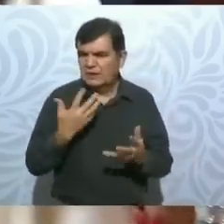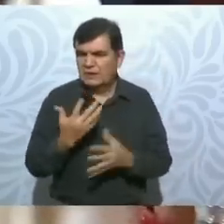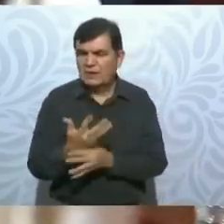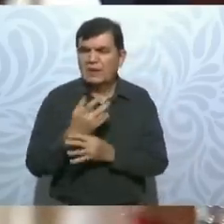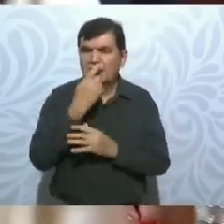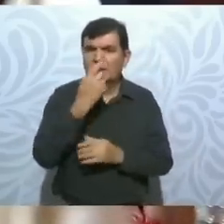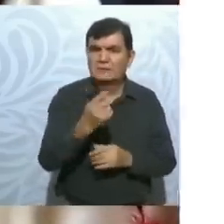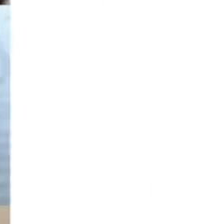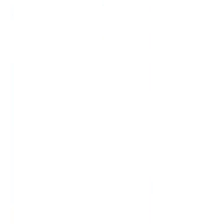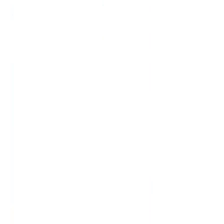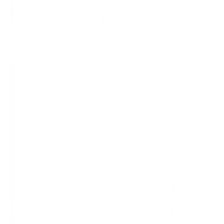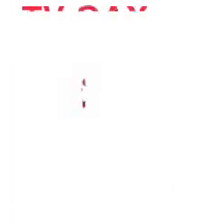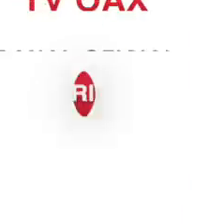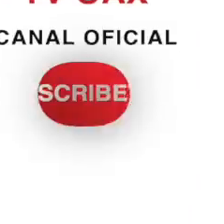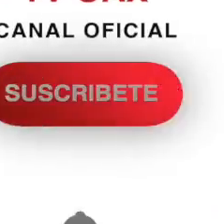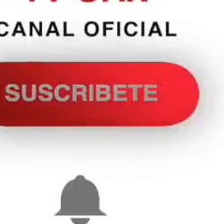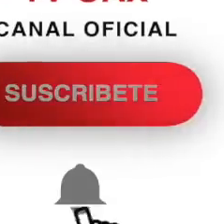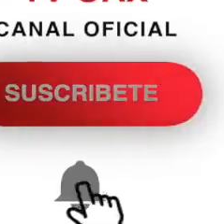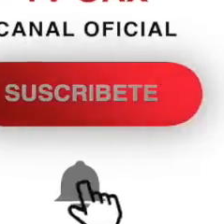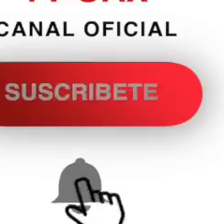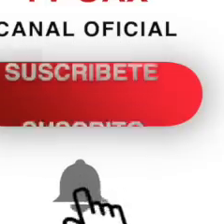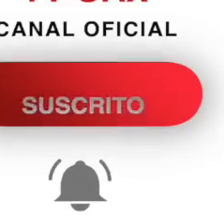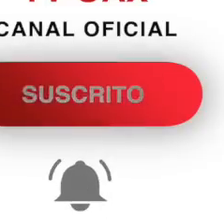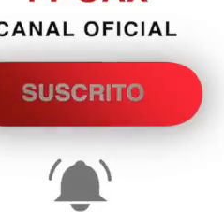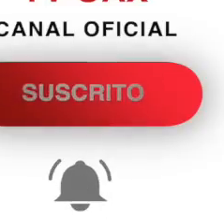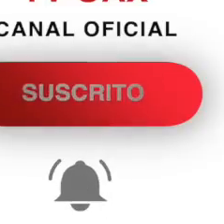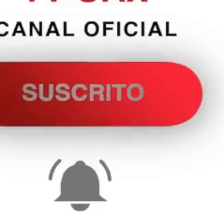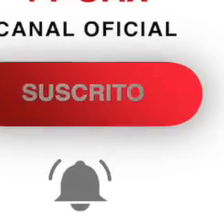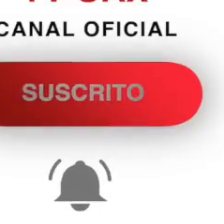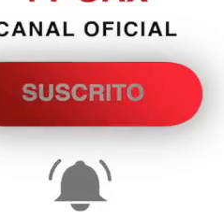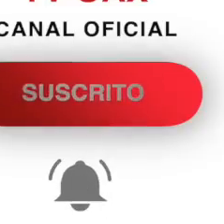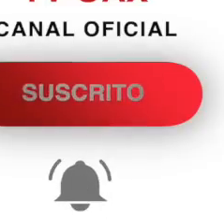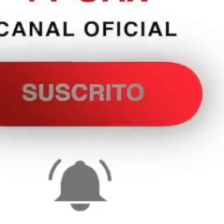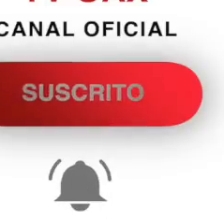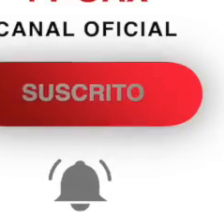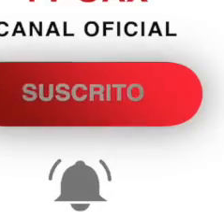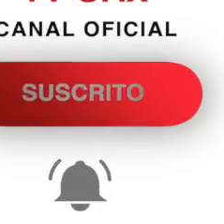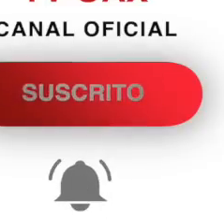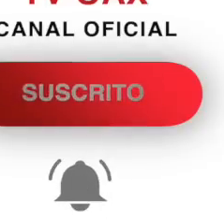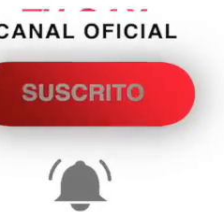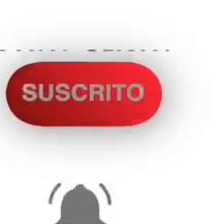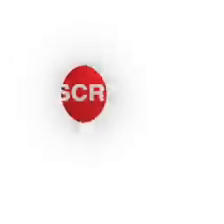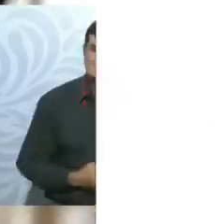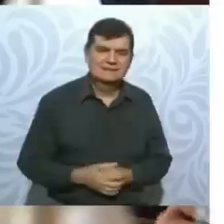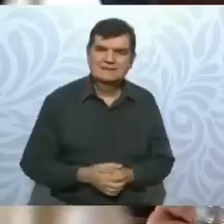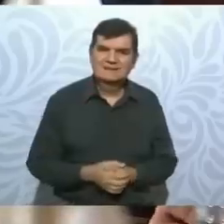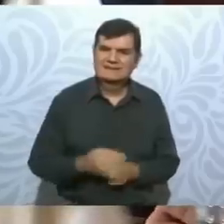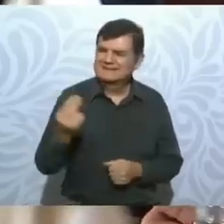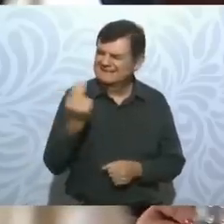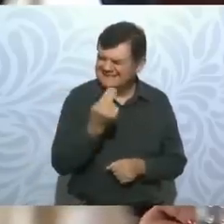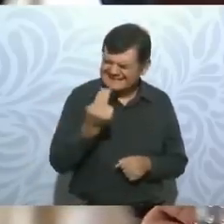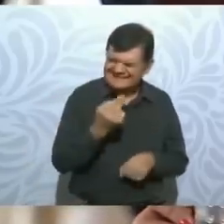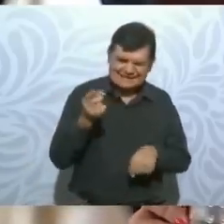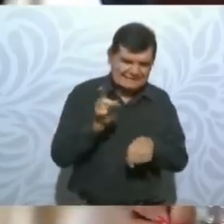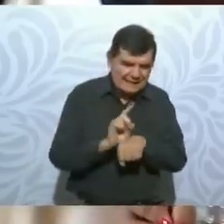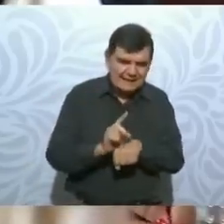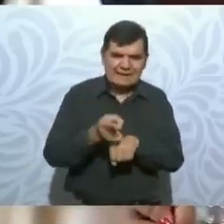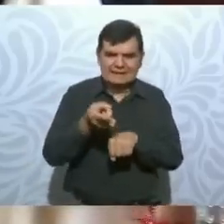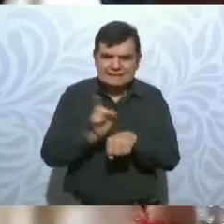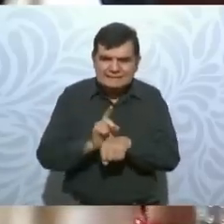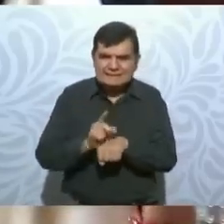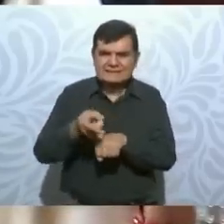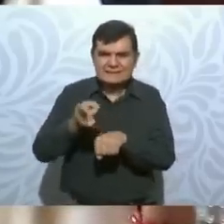atender una vez a la semana es suficiente no es suficiente que estar diario Y que si